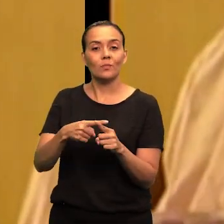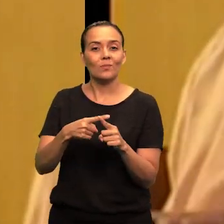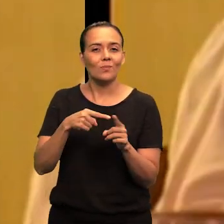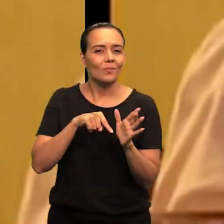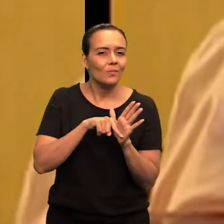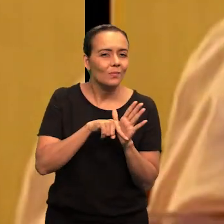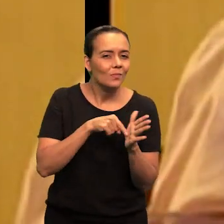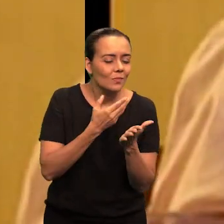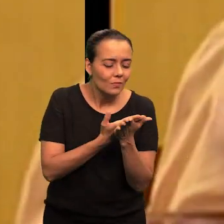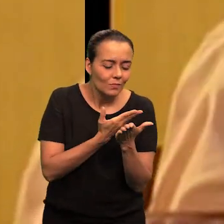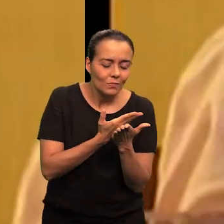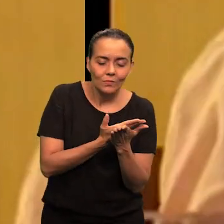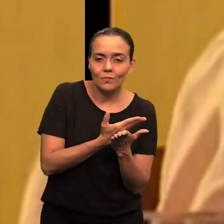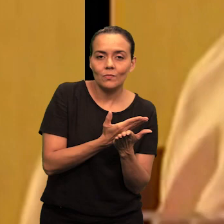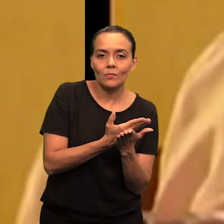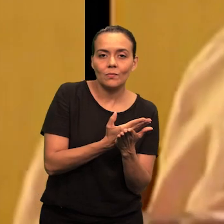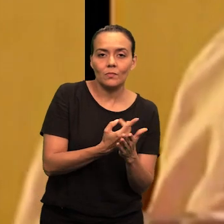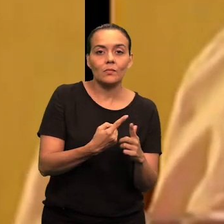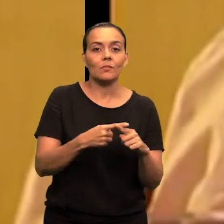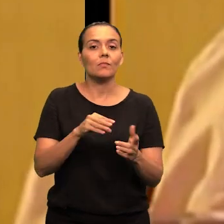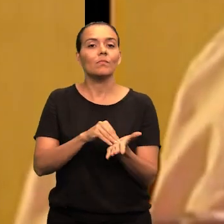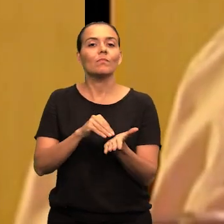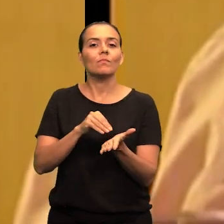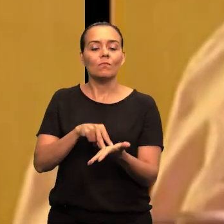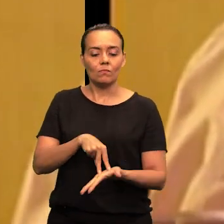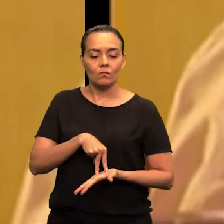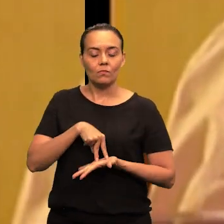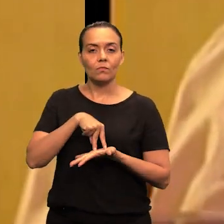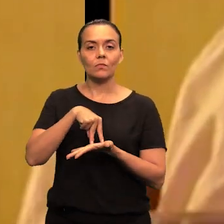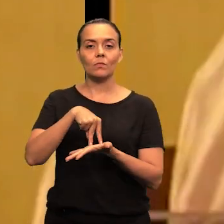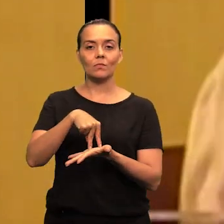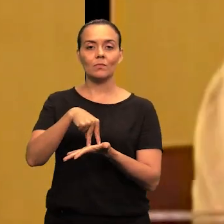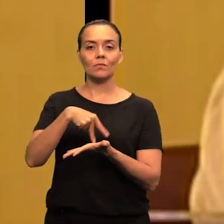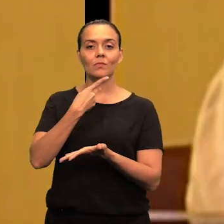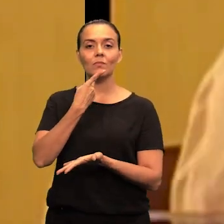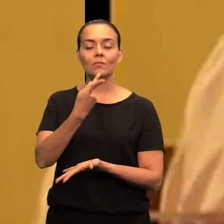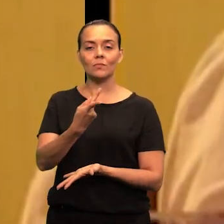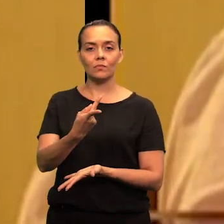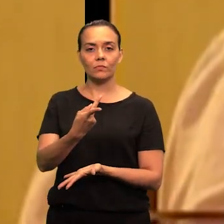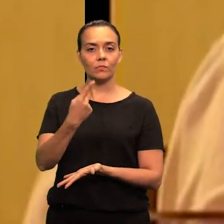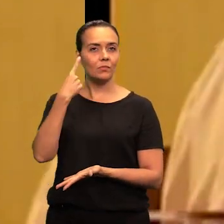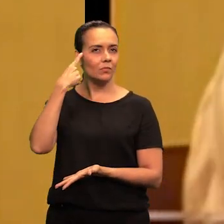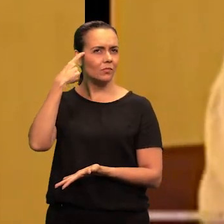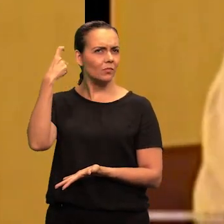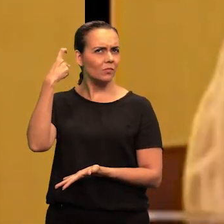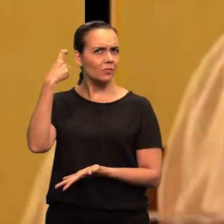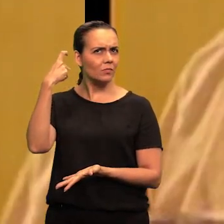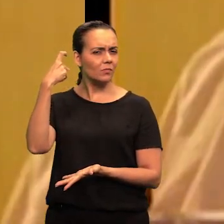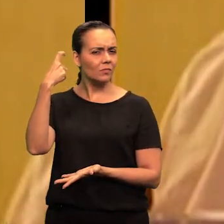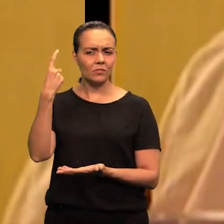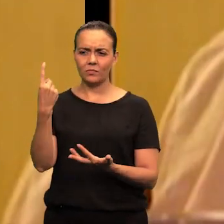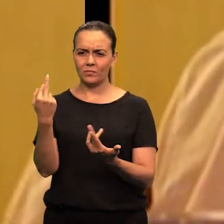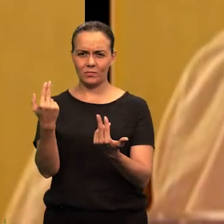talvez haja uma impostura em falar por ideias universais.